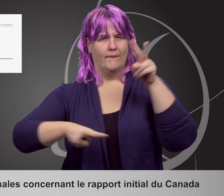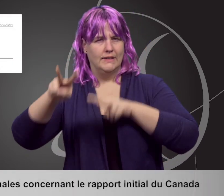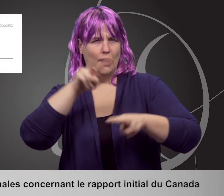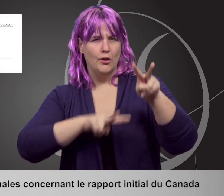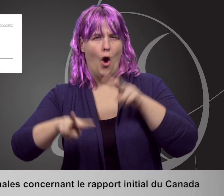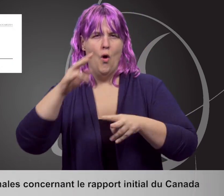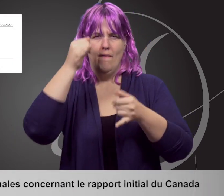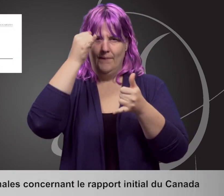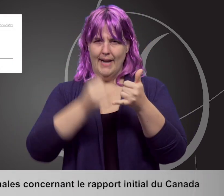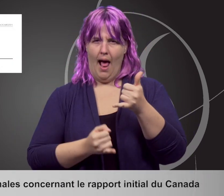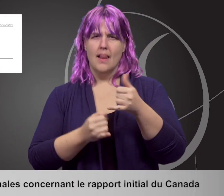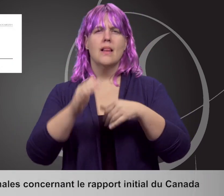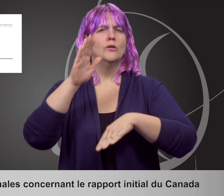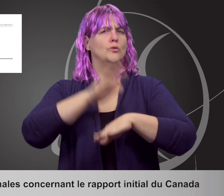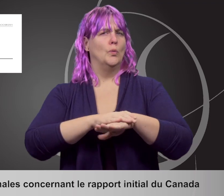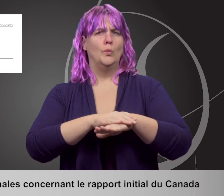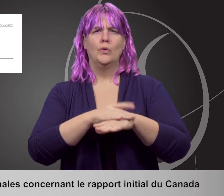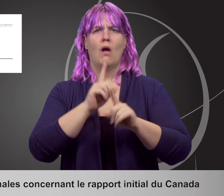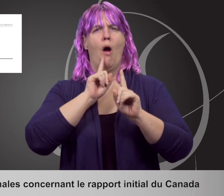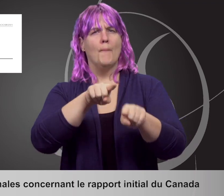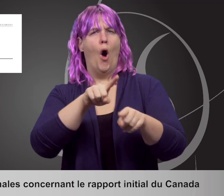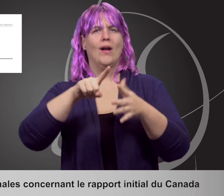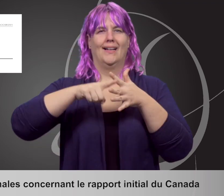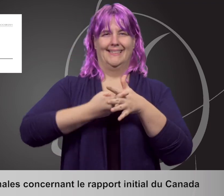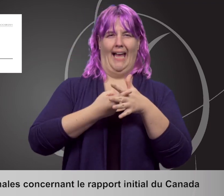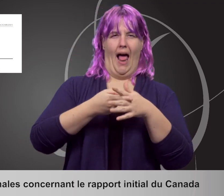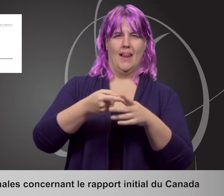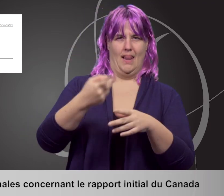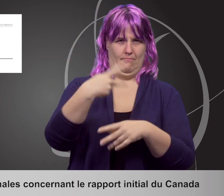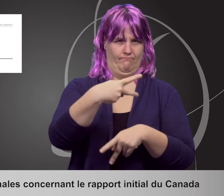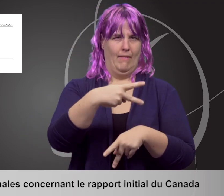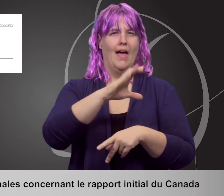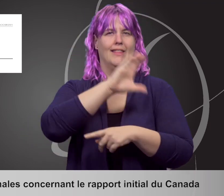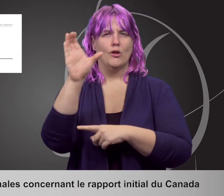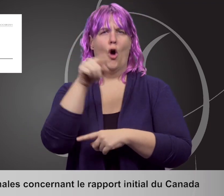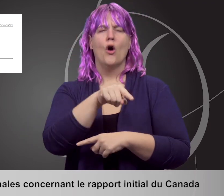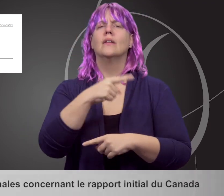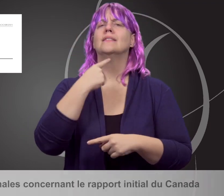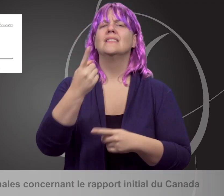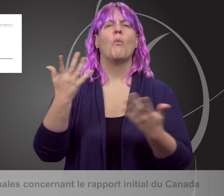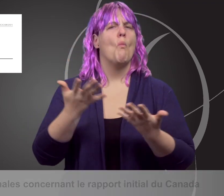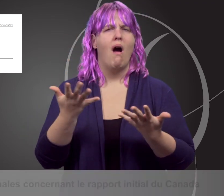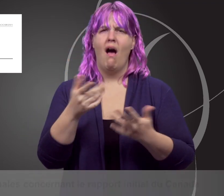« Les observations finales concernant le rapport initial du Canada »,